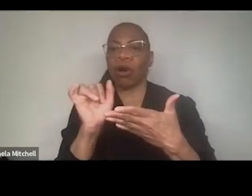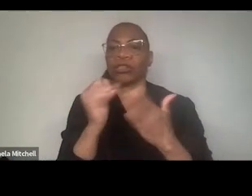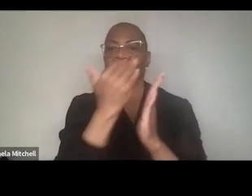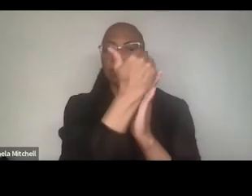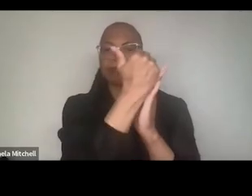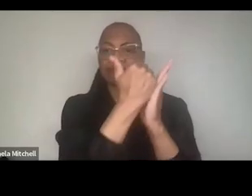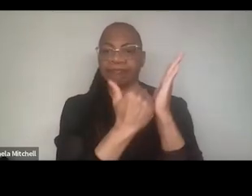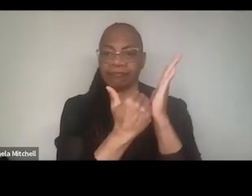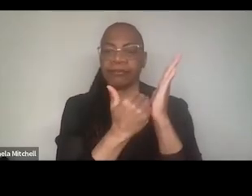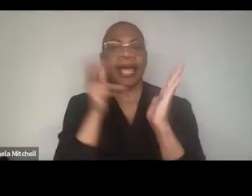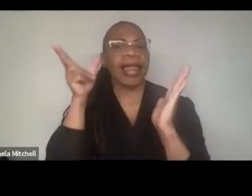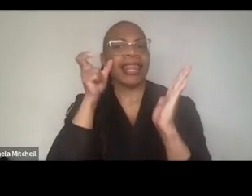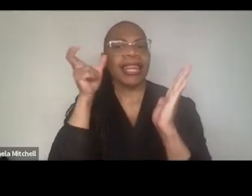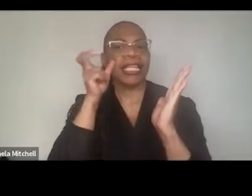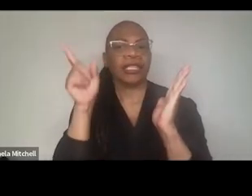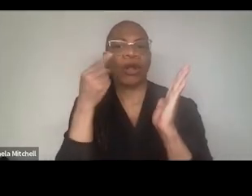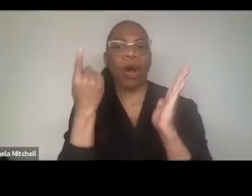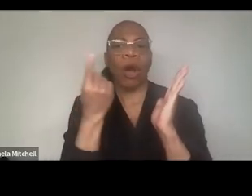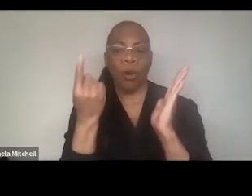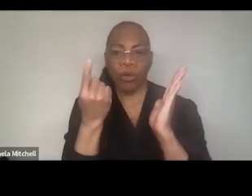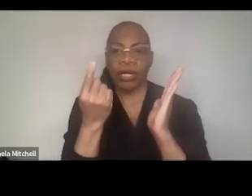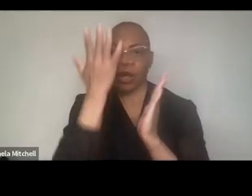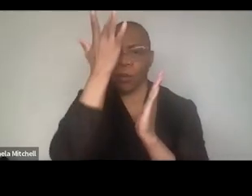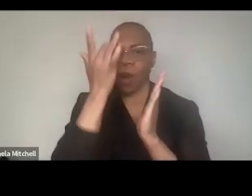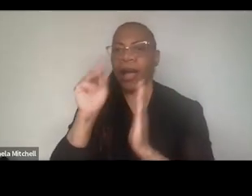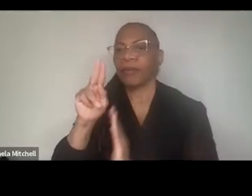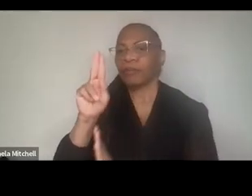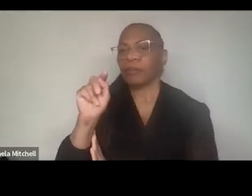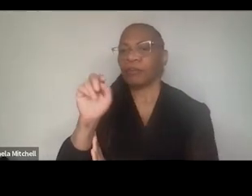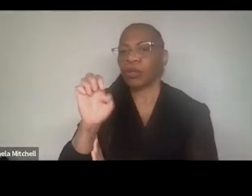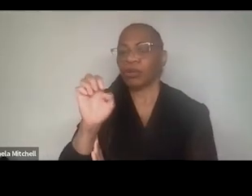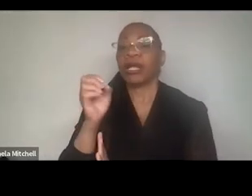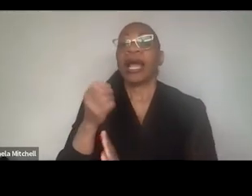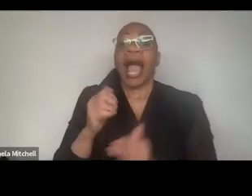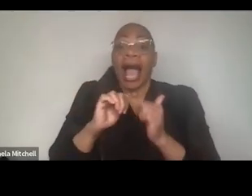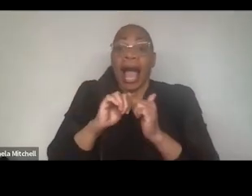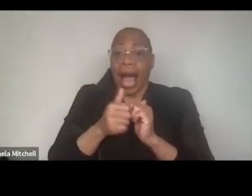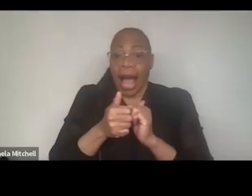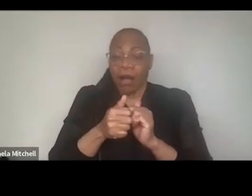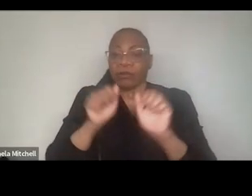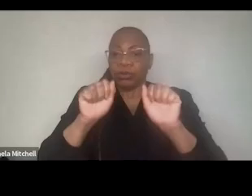así que sus líneas estarán silenciadas. Hay una manera de enviar preguntas con la función de preguntas y respuestas